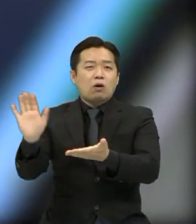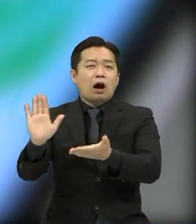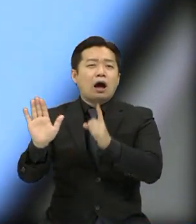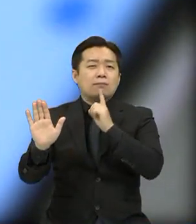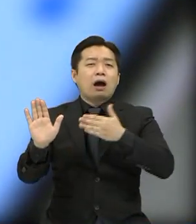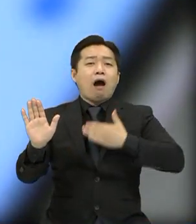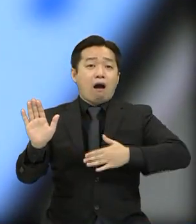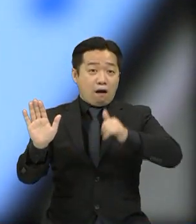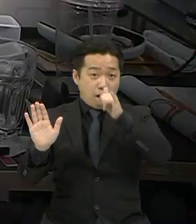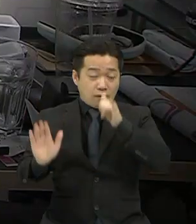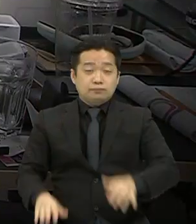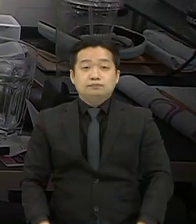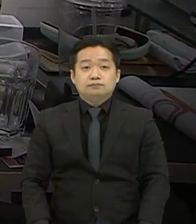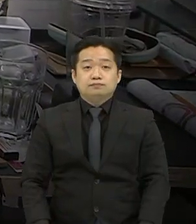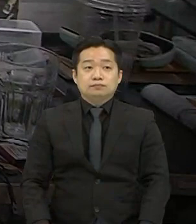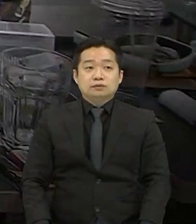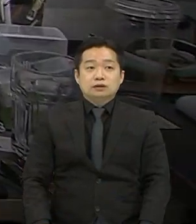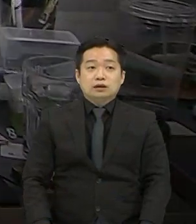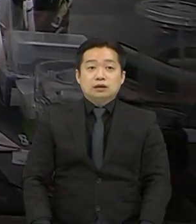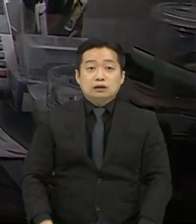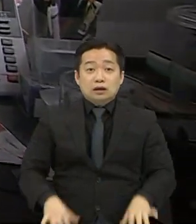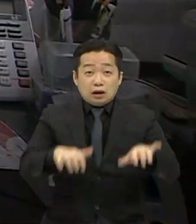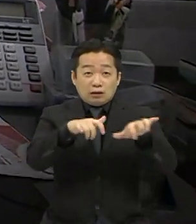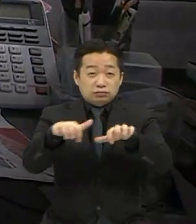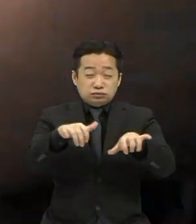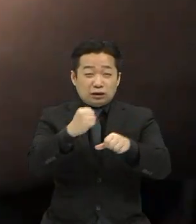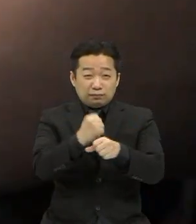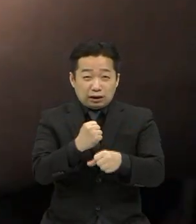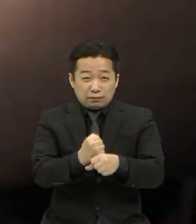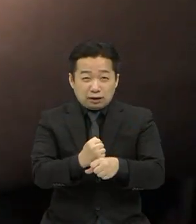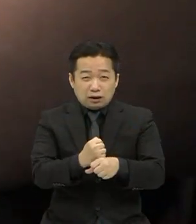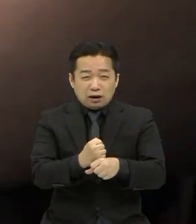점을 내세웠는데 앱 개발자들은 눈 가리고 아웅식이라며 반발합니다.